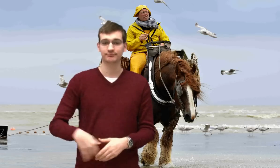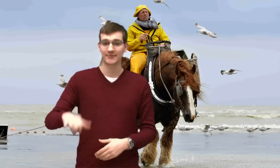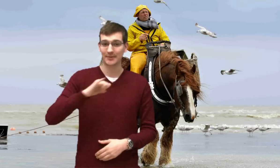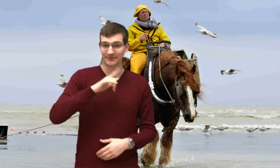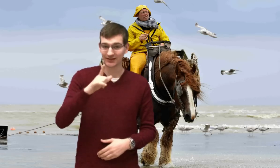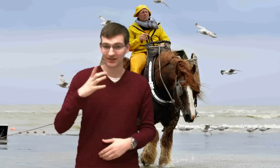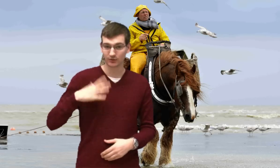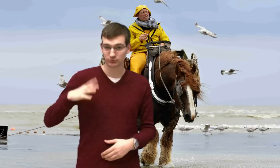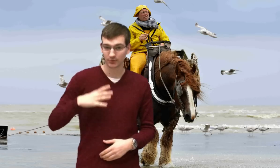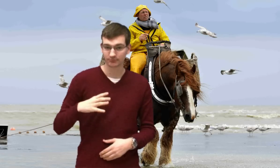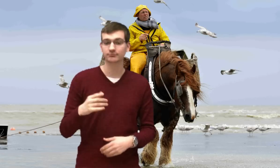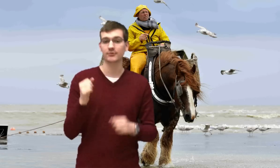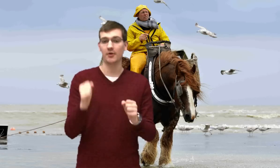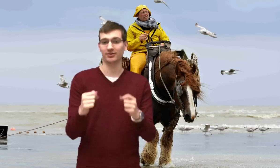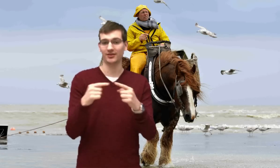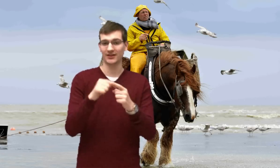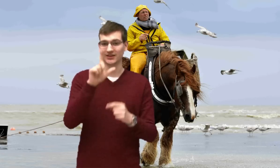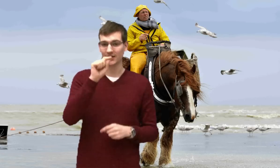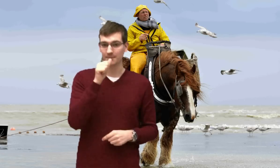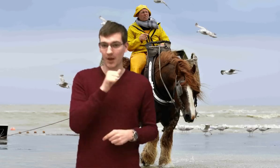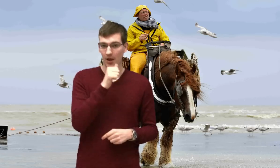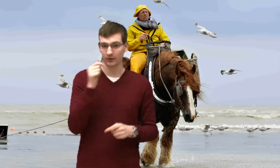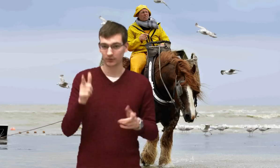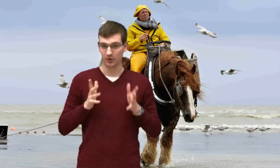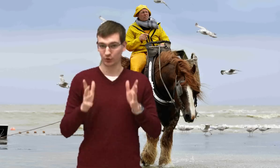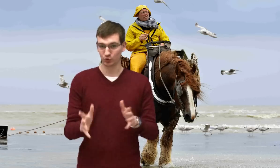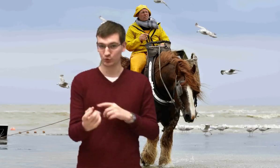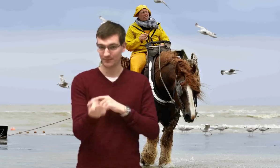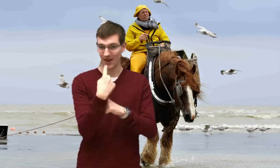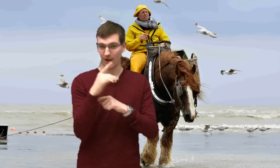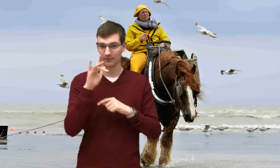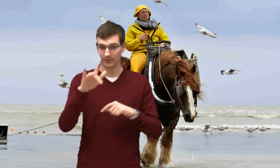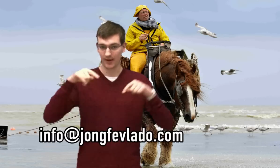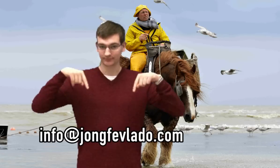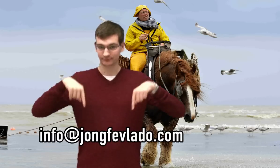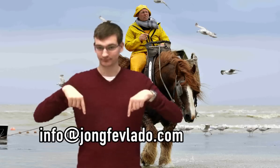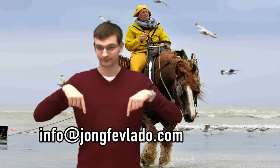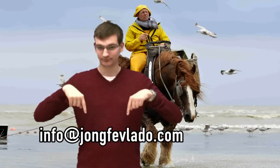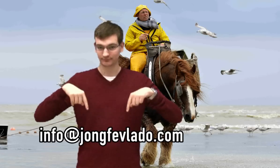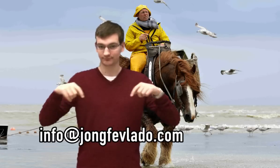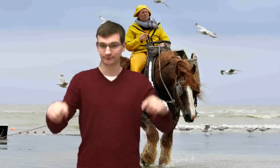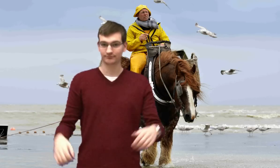Heb je interesse? Dan kan je tegen 10 maart je kandidatuur opsturen naar info@jongfevlado.com!